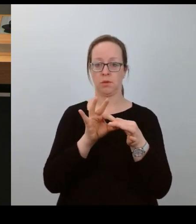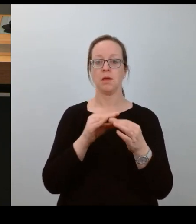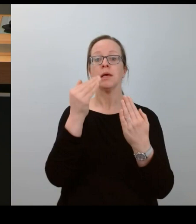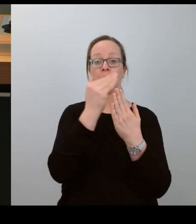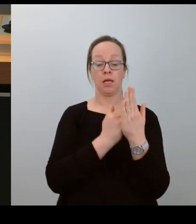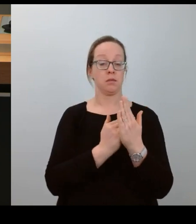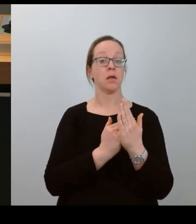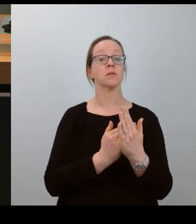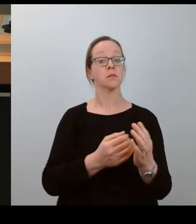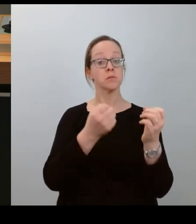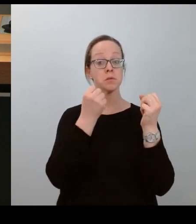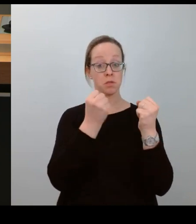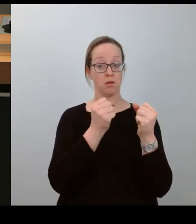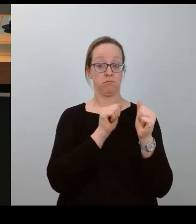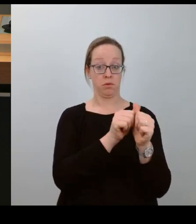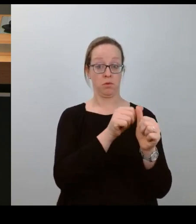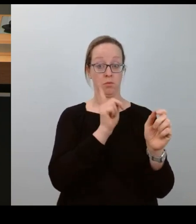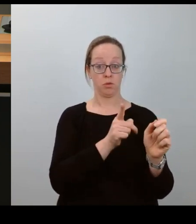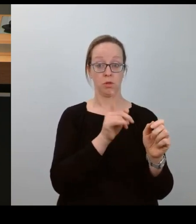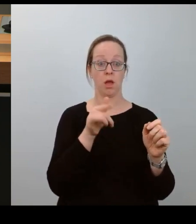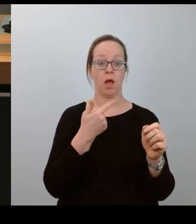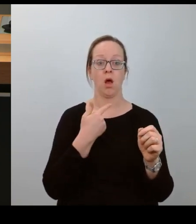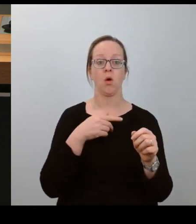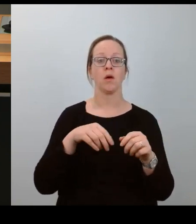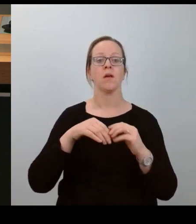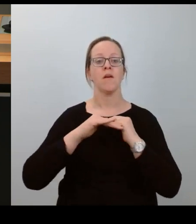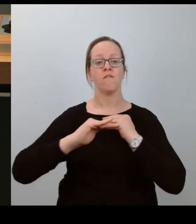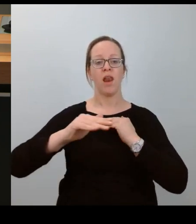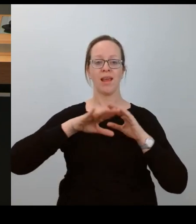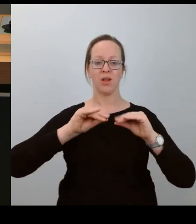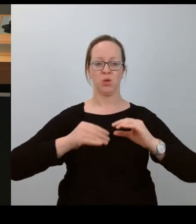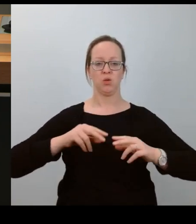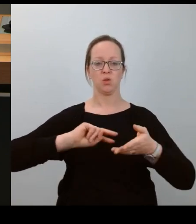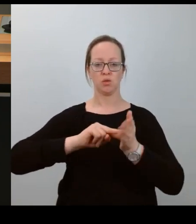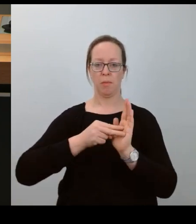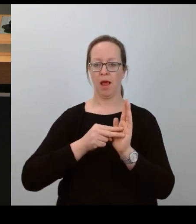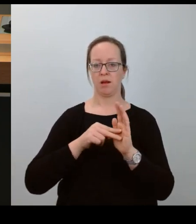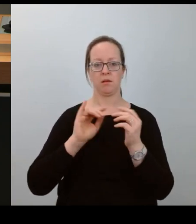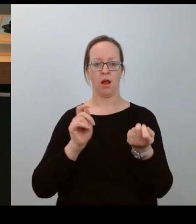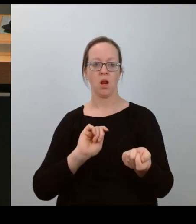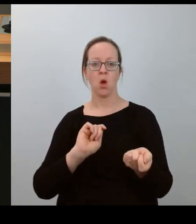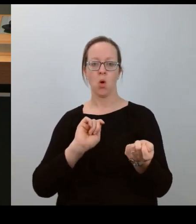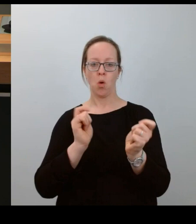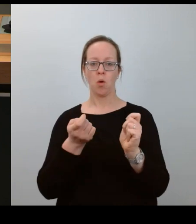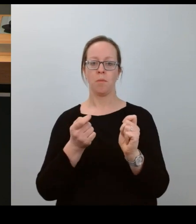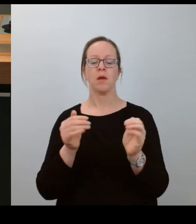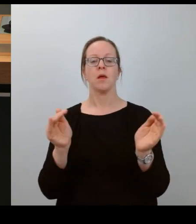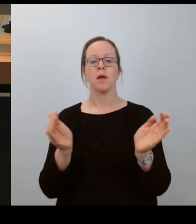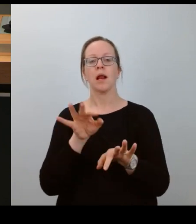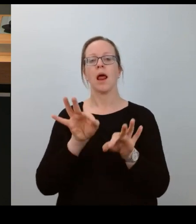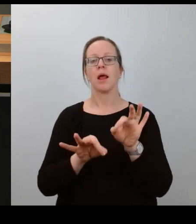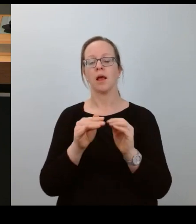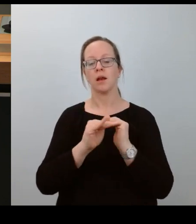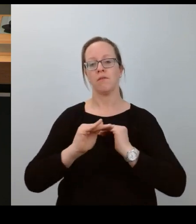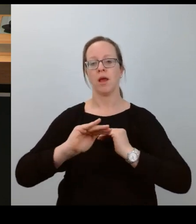die Bezirke dazu bringen, ihre Kleingartenflächen besser zu schützen. Viele Bezirke haben davon noch gar keinen Gebrauch gemacht.